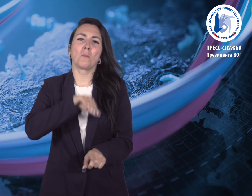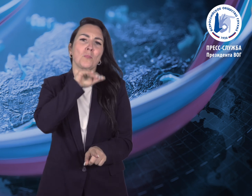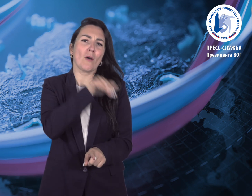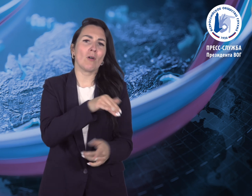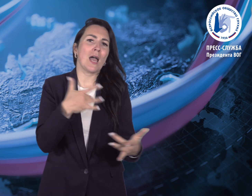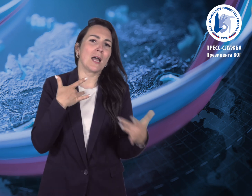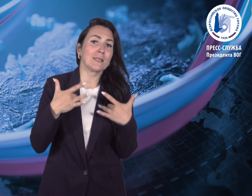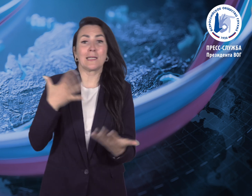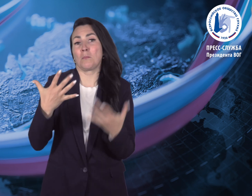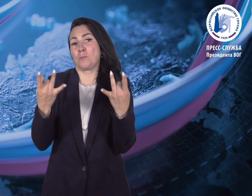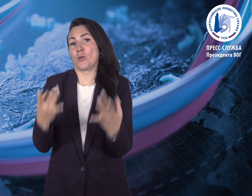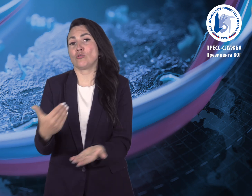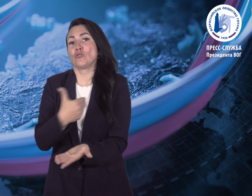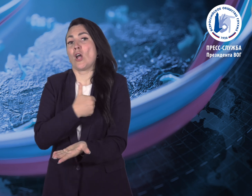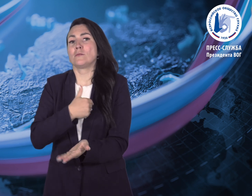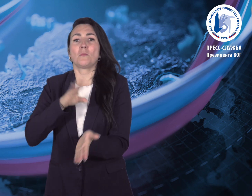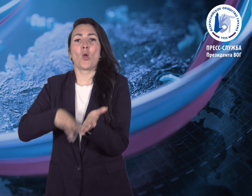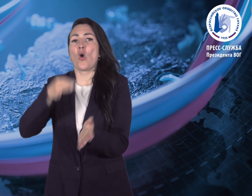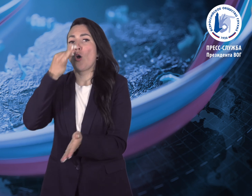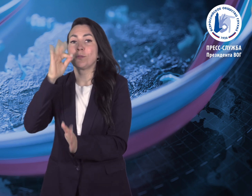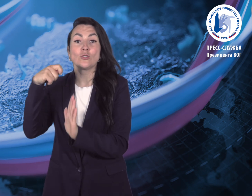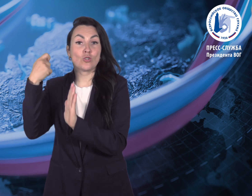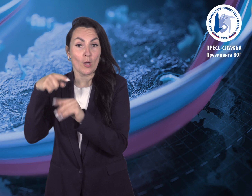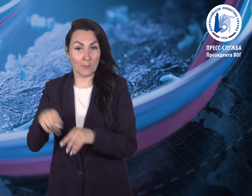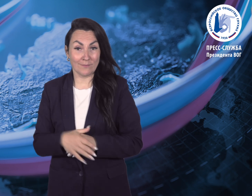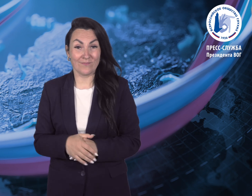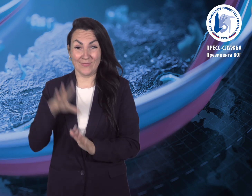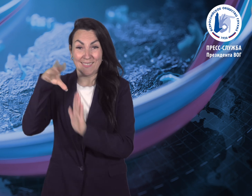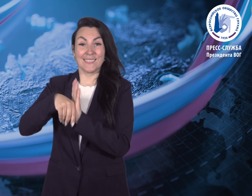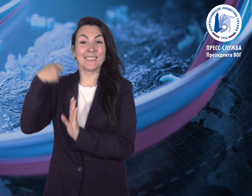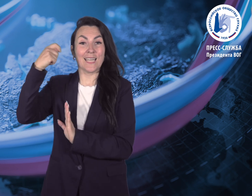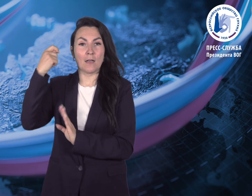профессиональные актёры и просто желающие без опыта съёмок.